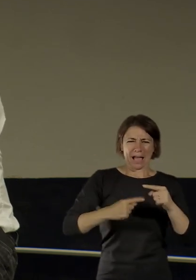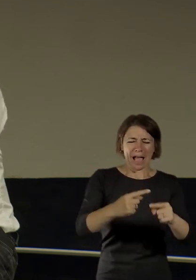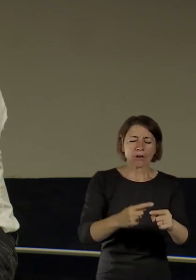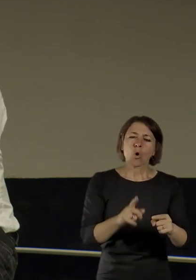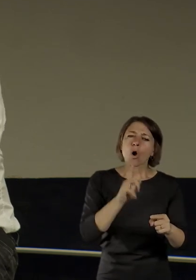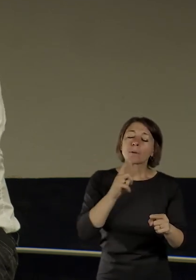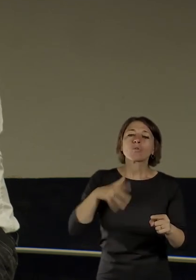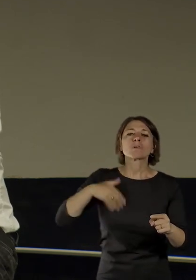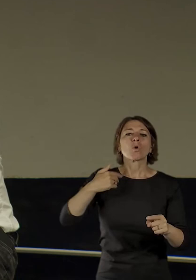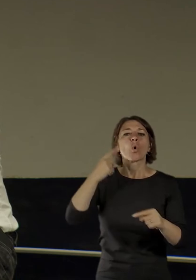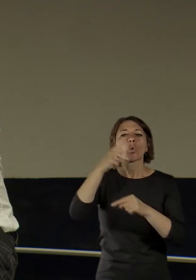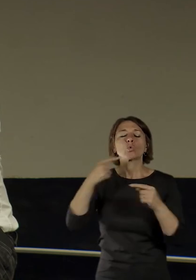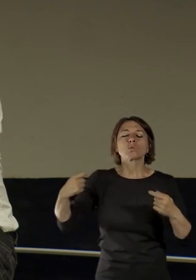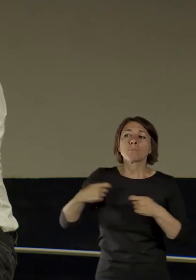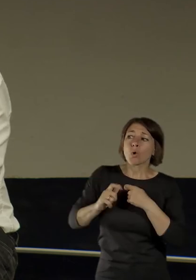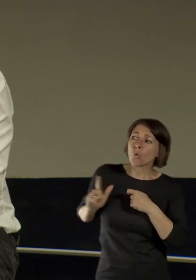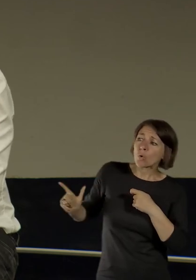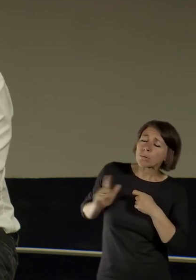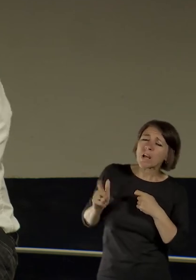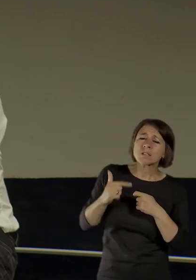A důsledně se probíralo úplně každé to území.